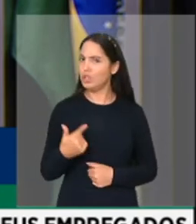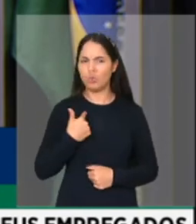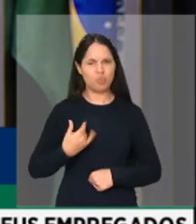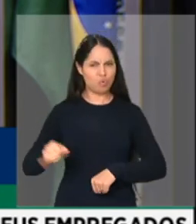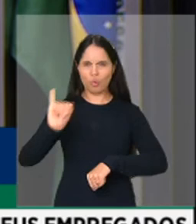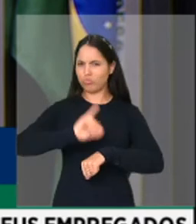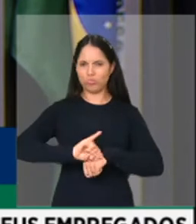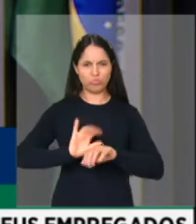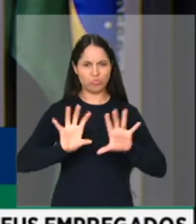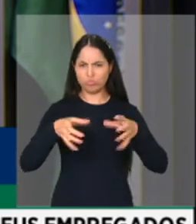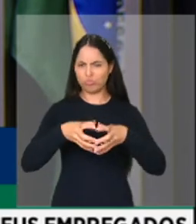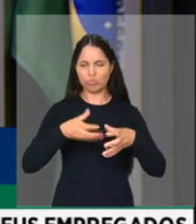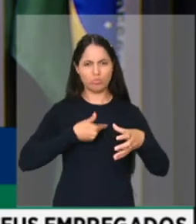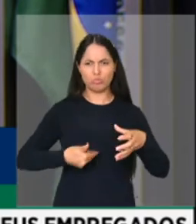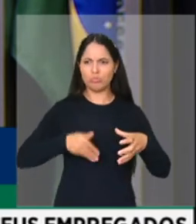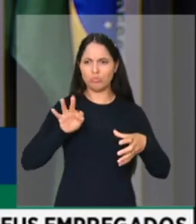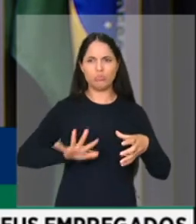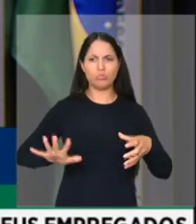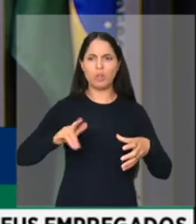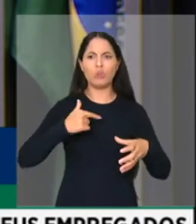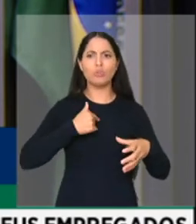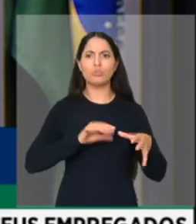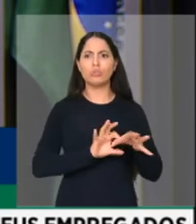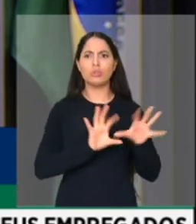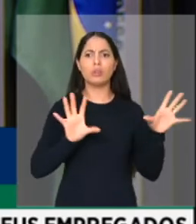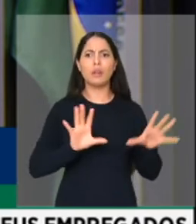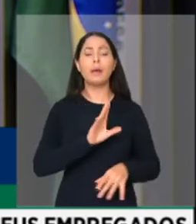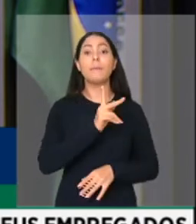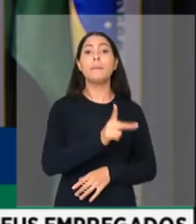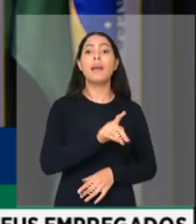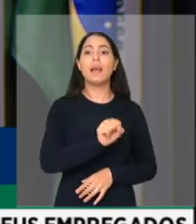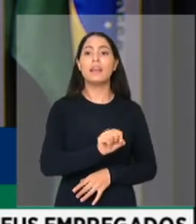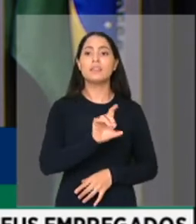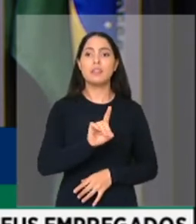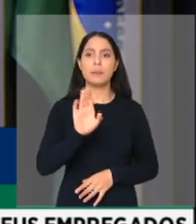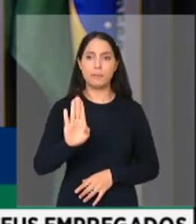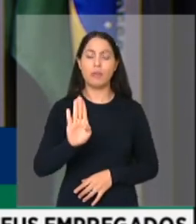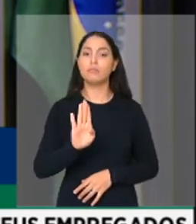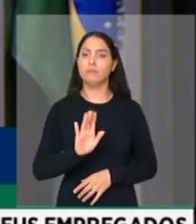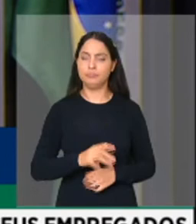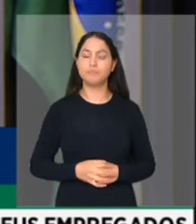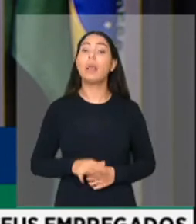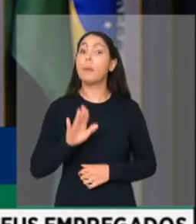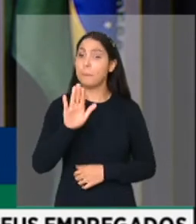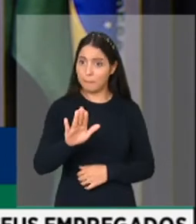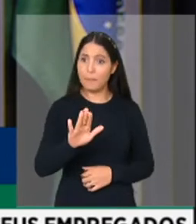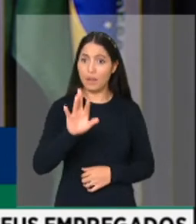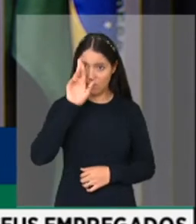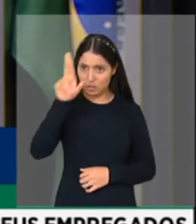INDEPENDENTE QUE É O MEU PSDB. MAS VENHO AQUI SENHOR PRESIDENTE JAIR MESSIAS